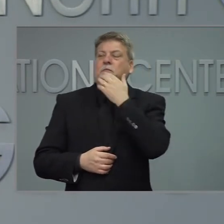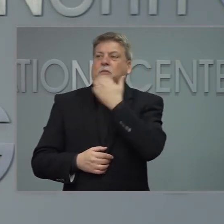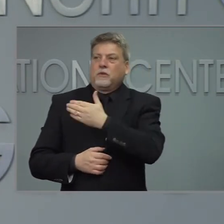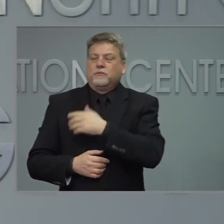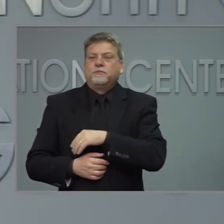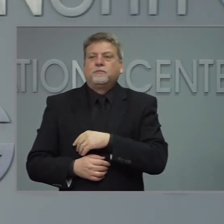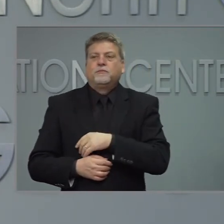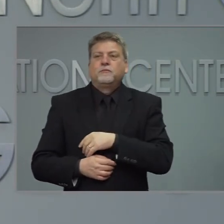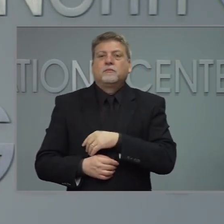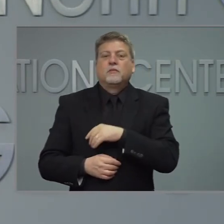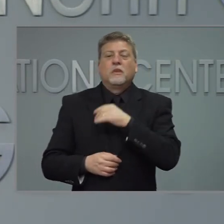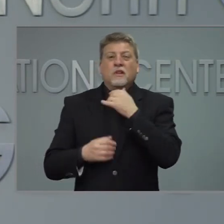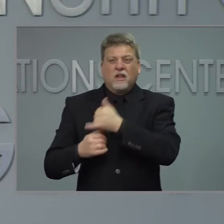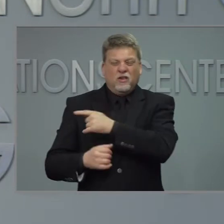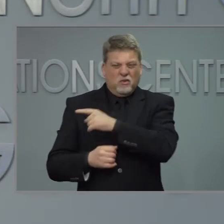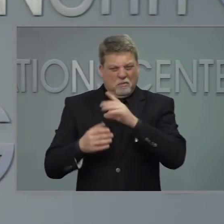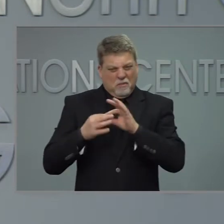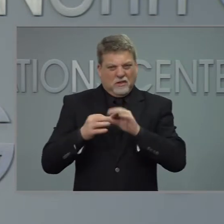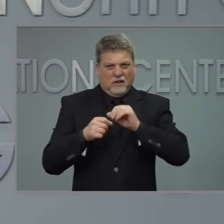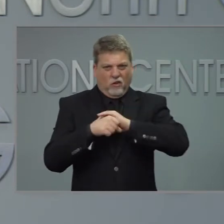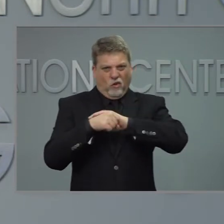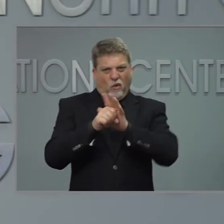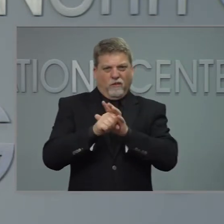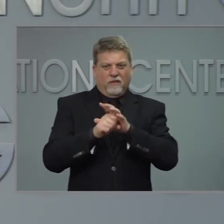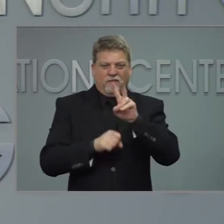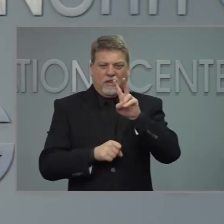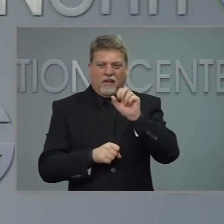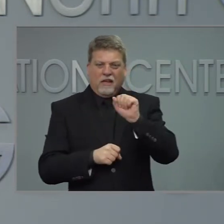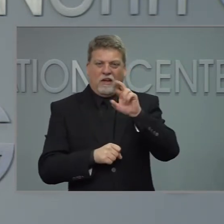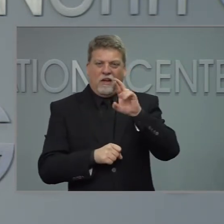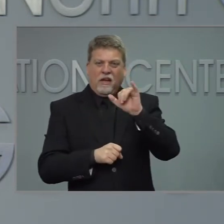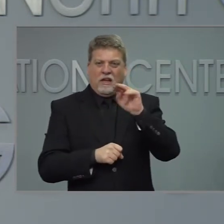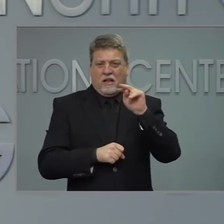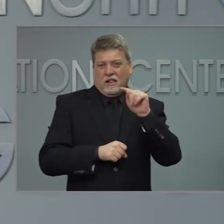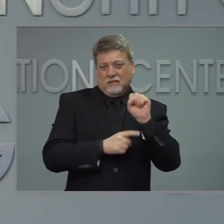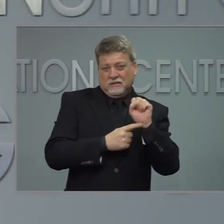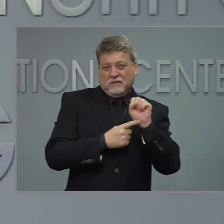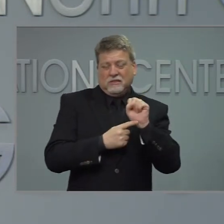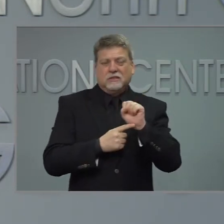Basándose en lo que conoce ahora en cuanto a las variantes covid diecinueve que tanta